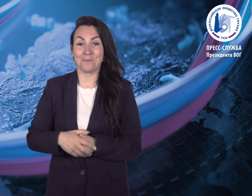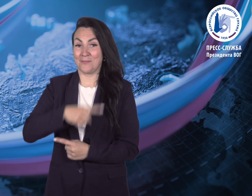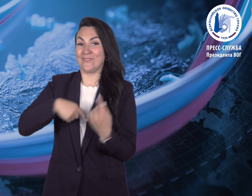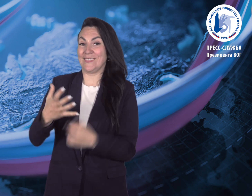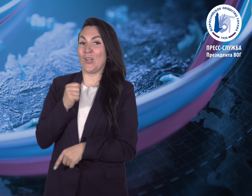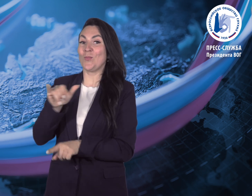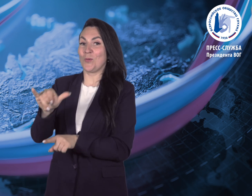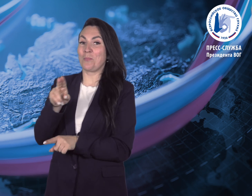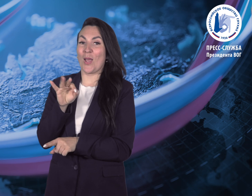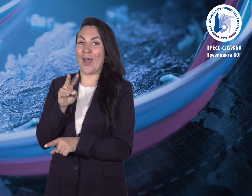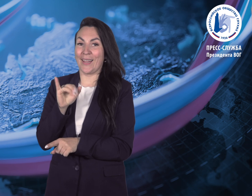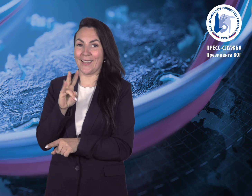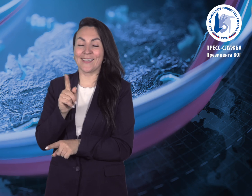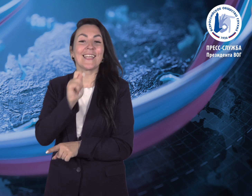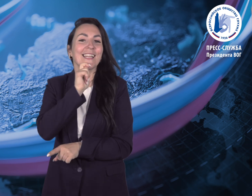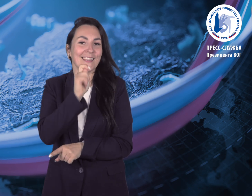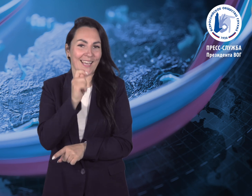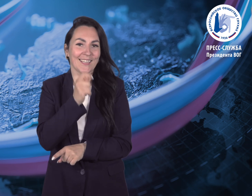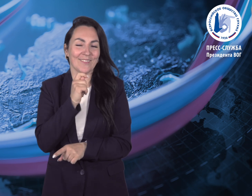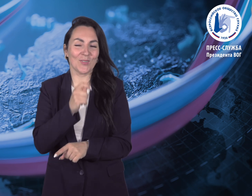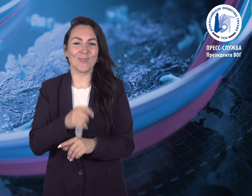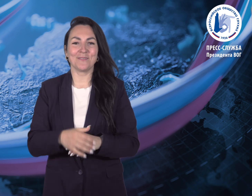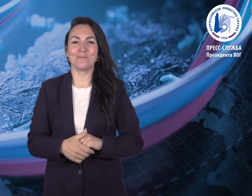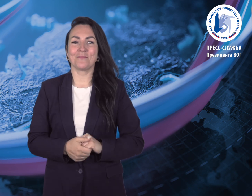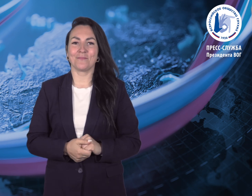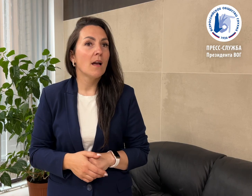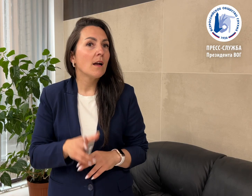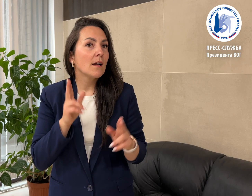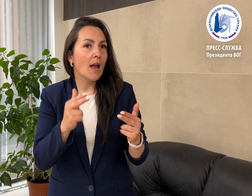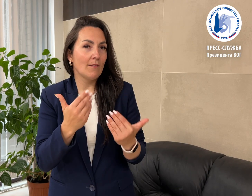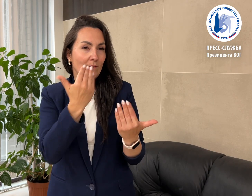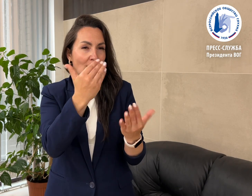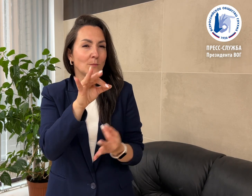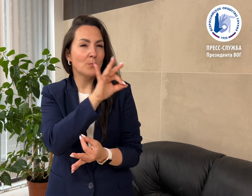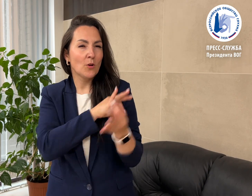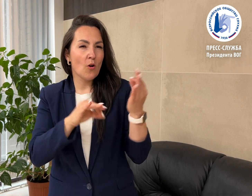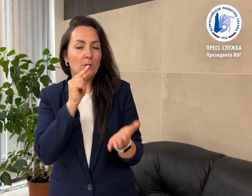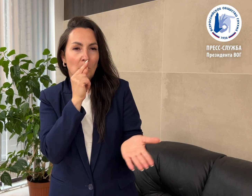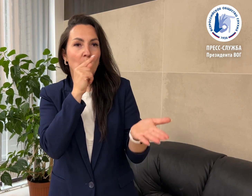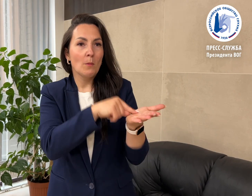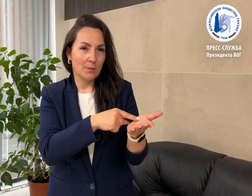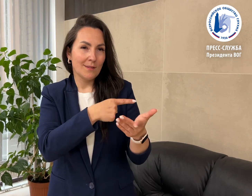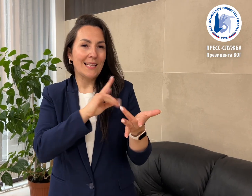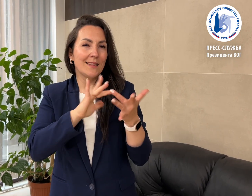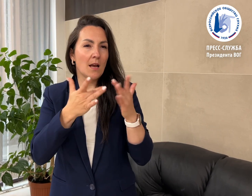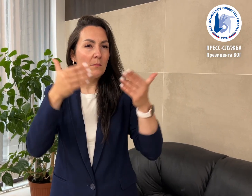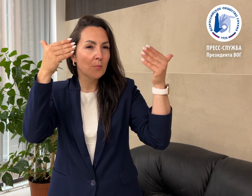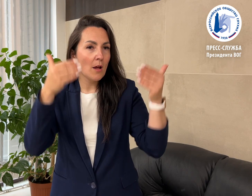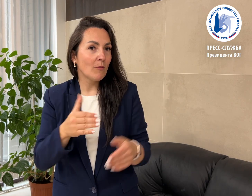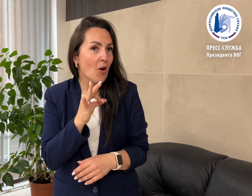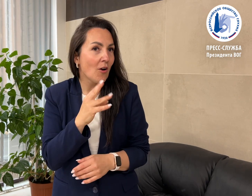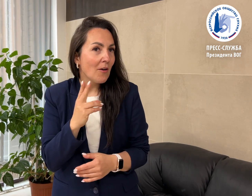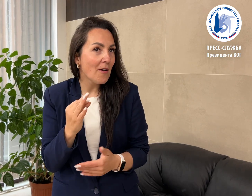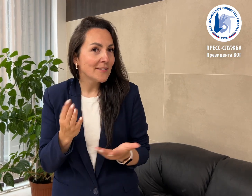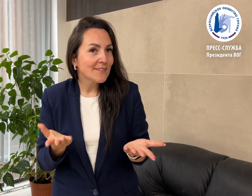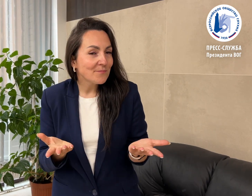Мы взяли у нее интервью. Как ваш проект попал на платформу Okko?